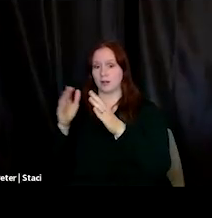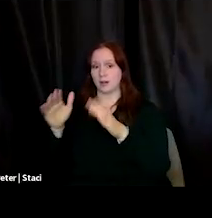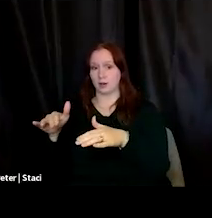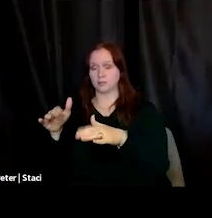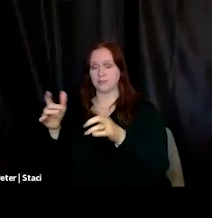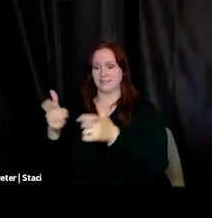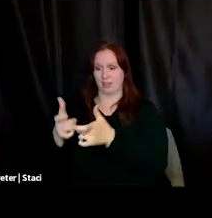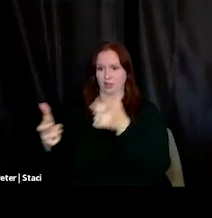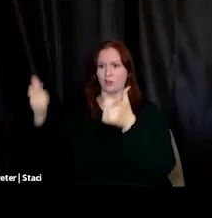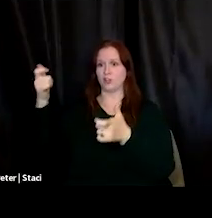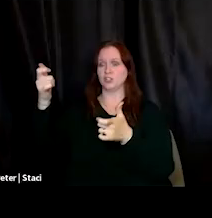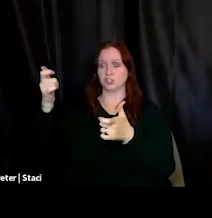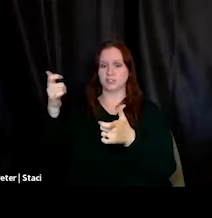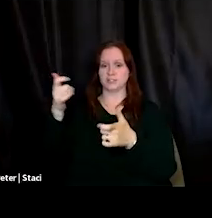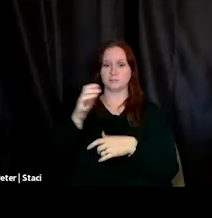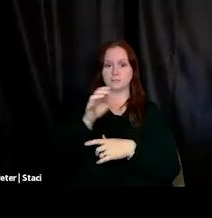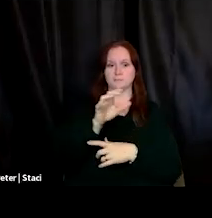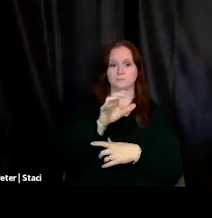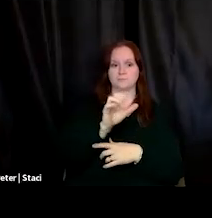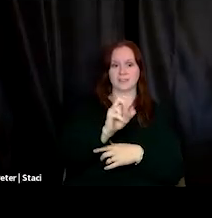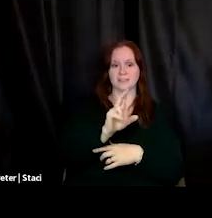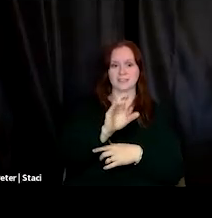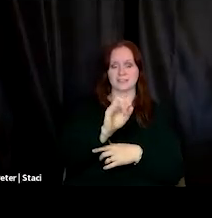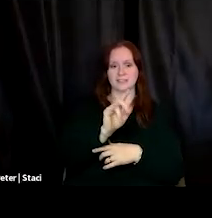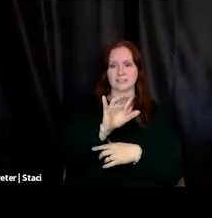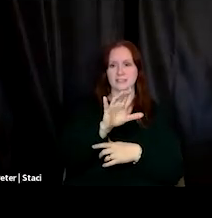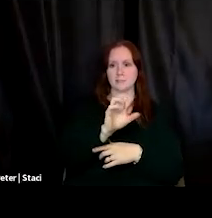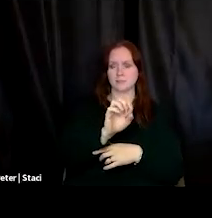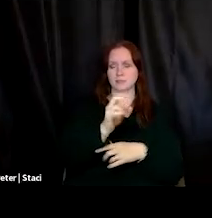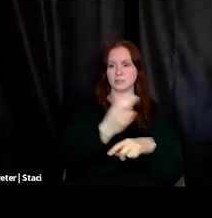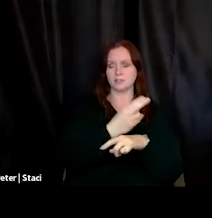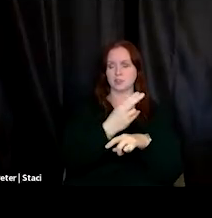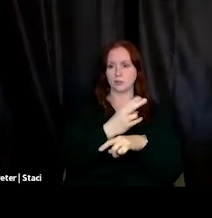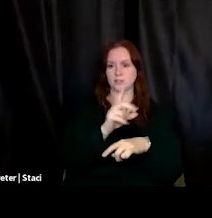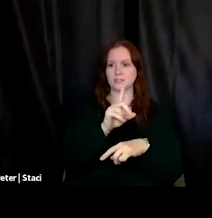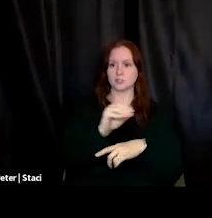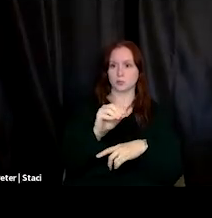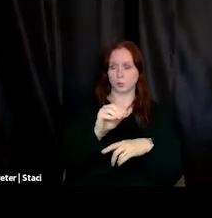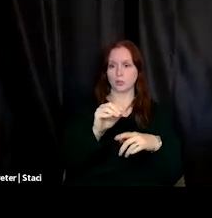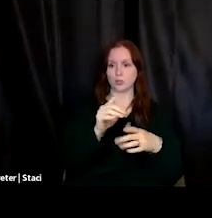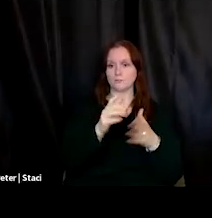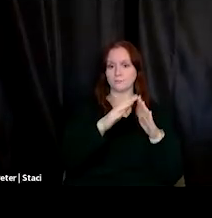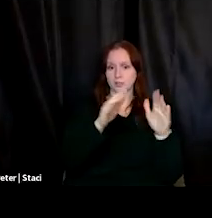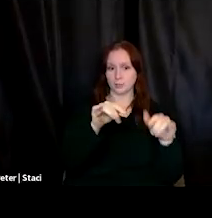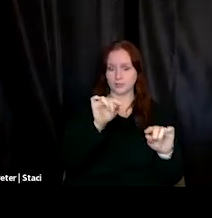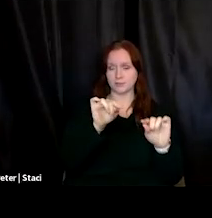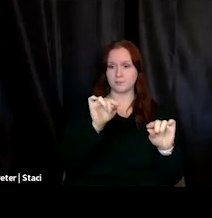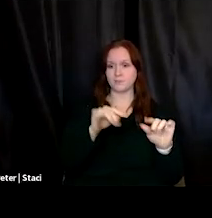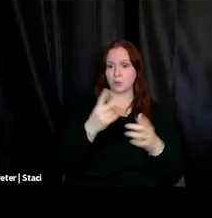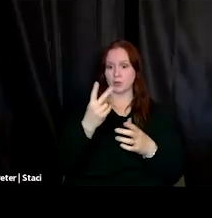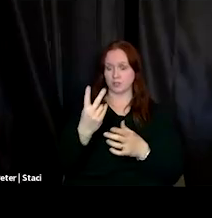Y Kristin va a abordar esto, esperamos que la página de recursos que acabo de compartir les haya mostrado dónde pueden obtener esa información,